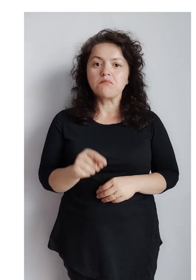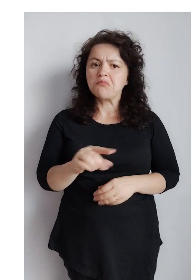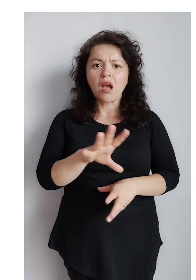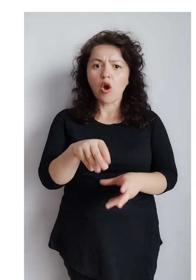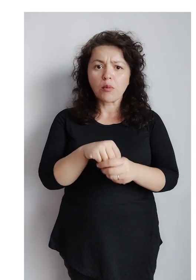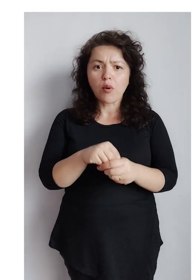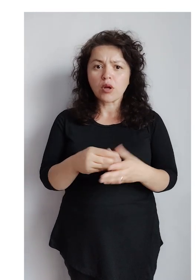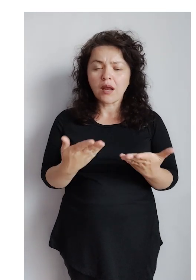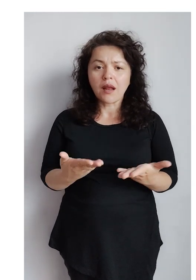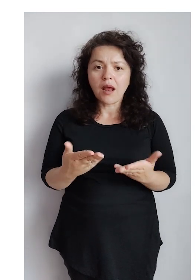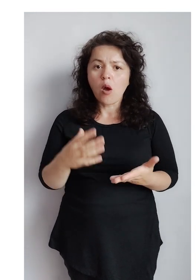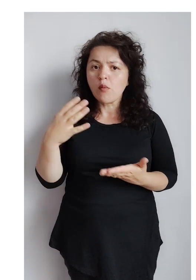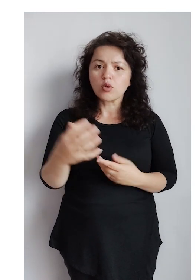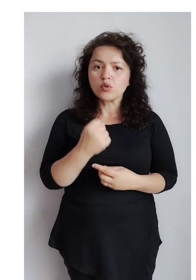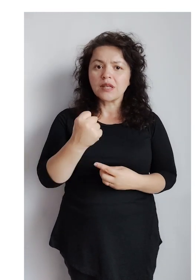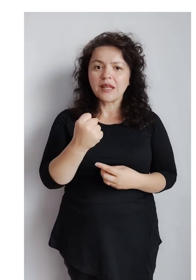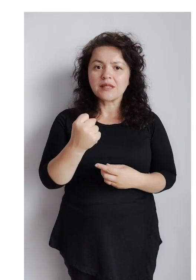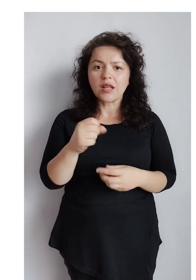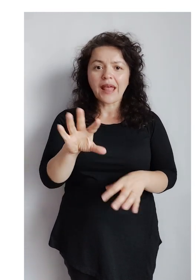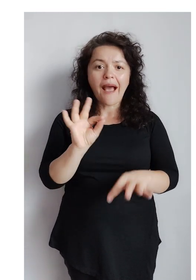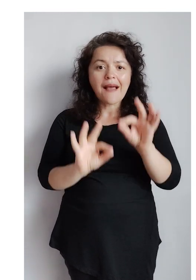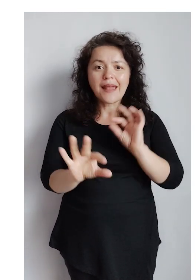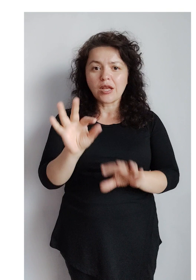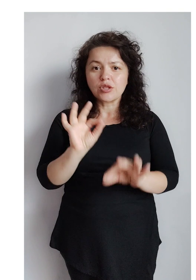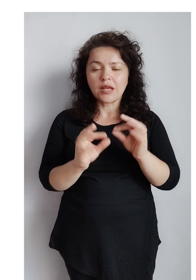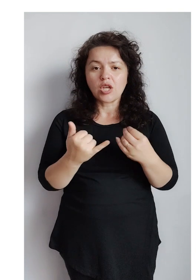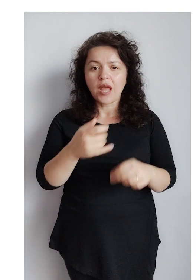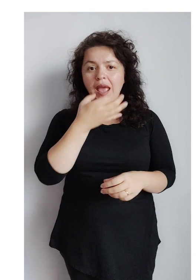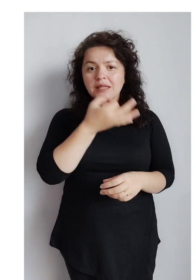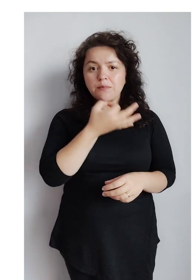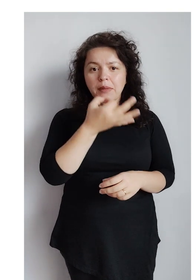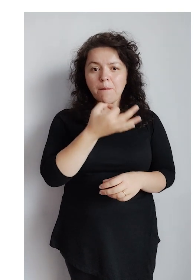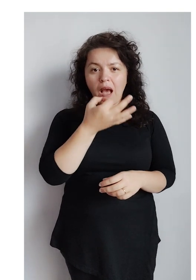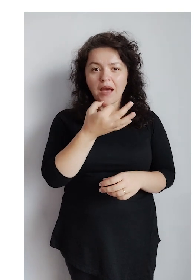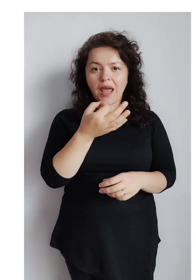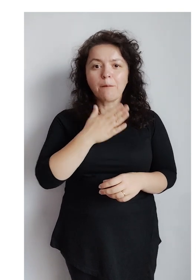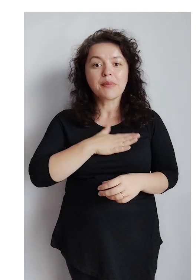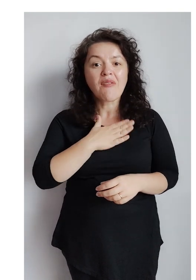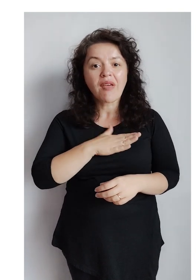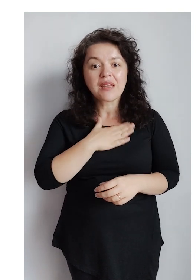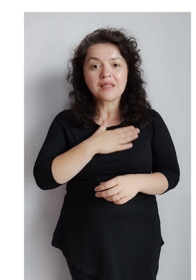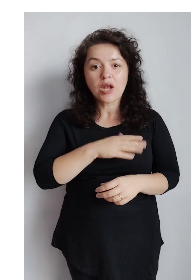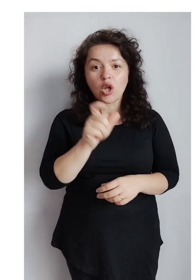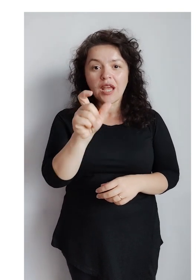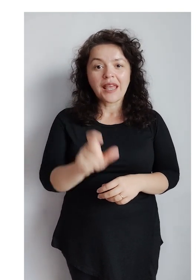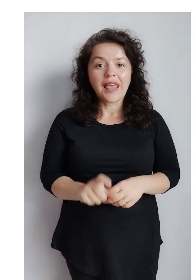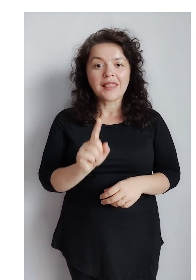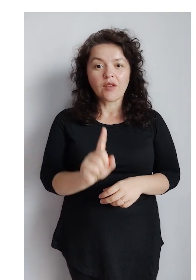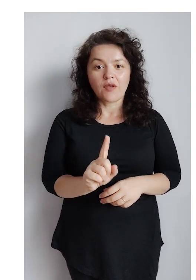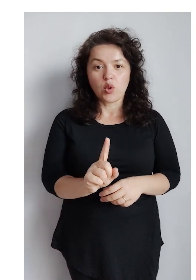Încorporarea oportunităților de alegere și de exprimare a preferințelor individuale